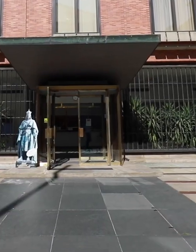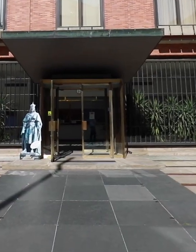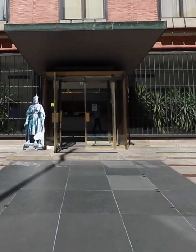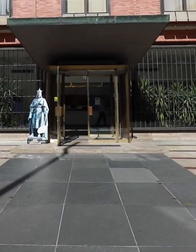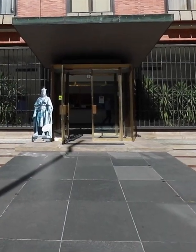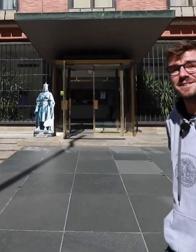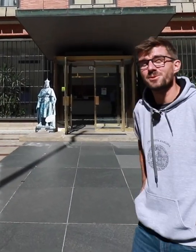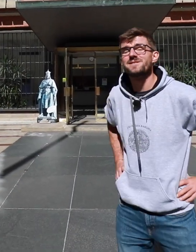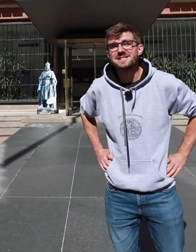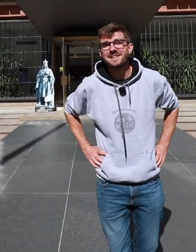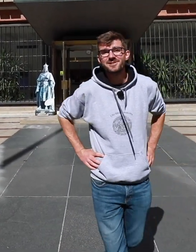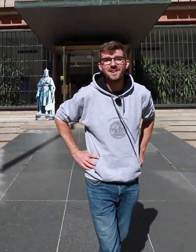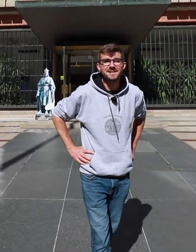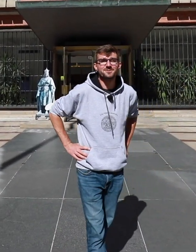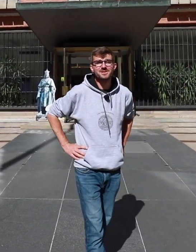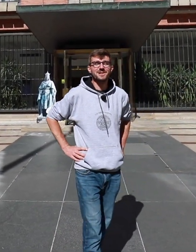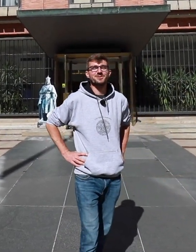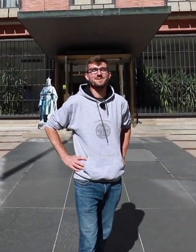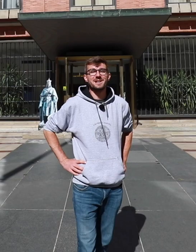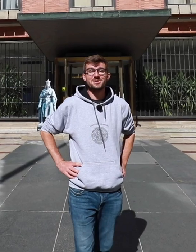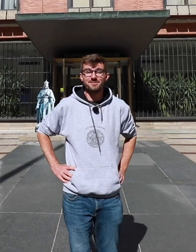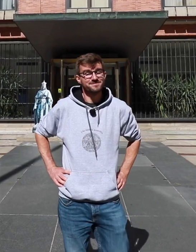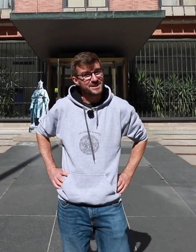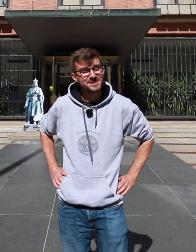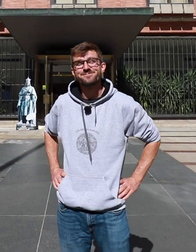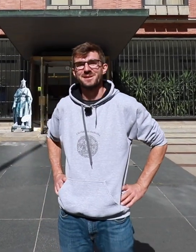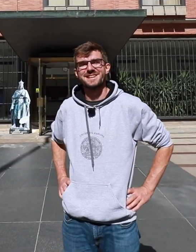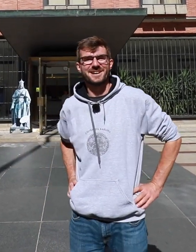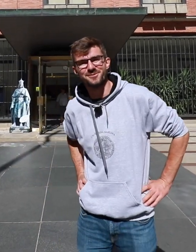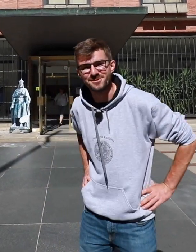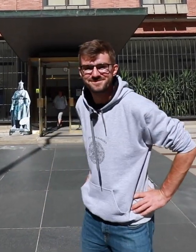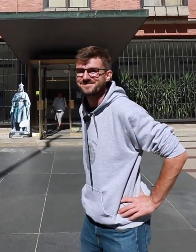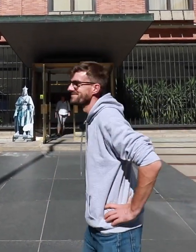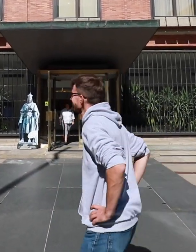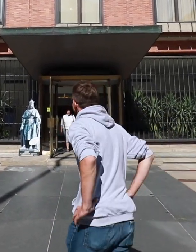Jak jsme vám dnes ukázali, Univerzita Karlova je skutečně otevřena všem. Takže? Pojďte na Karlovku.